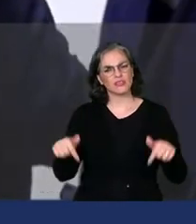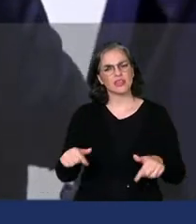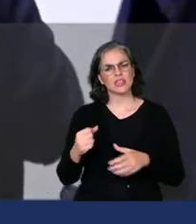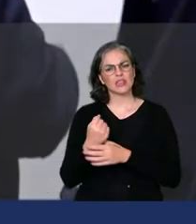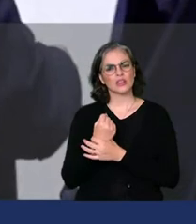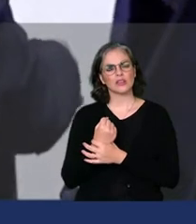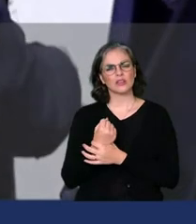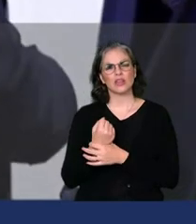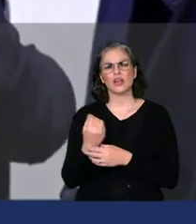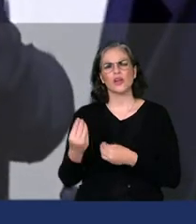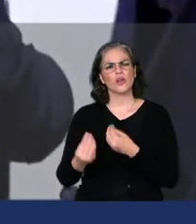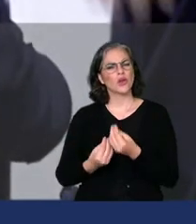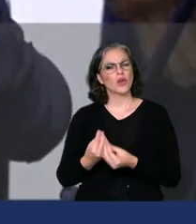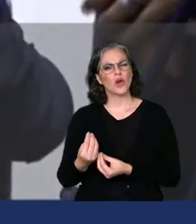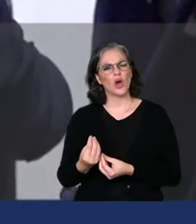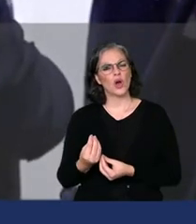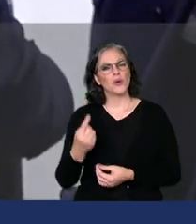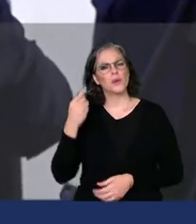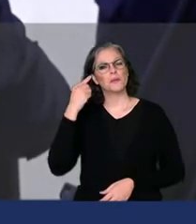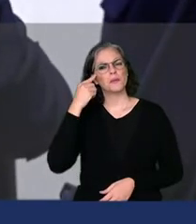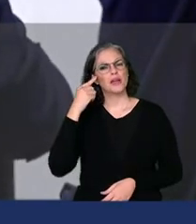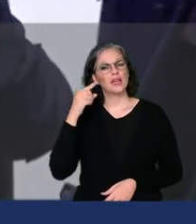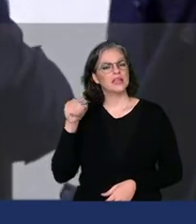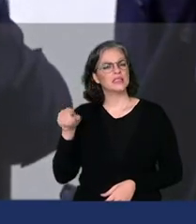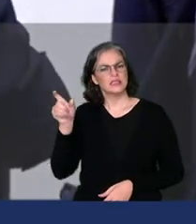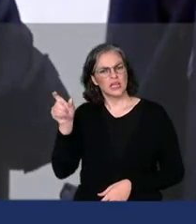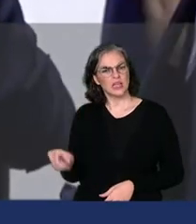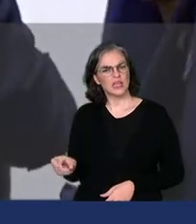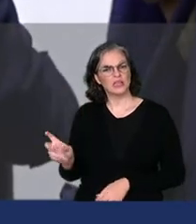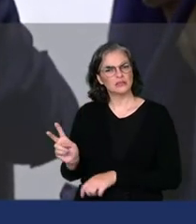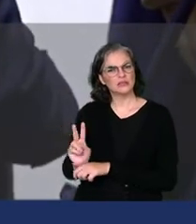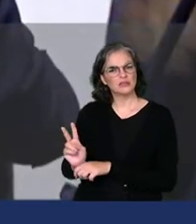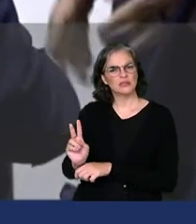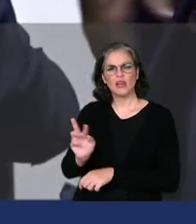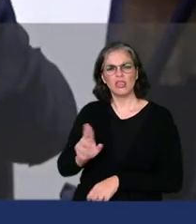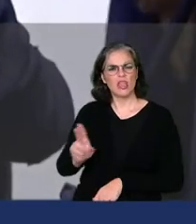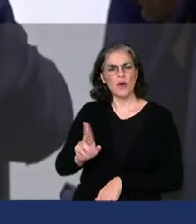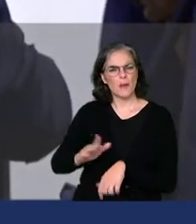É POSSÍVEL VOCÊ DIZER QUE O MAIS IMPORTANTE NÃO É O SERVIDOR QUE ELE ESTÁ , COLOCANDO EM RISCO A SUA